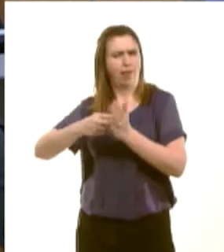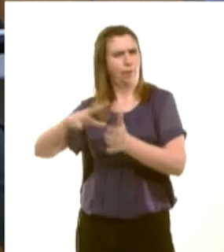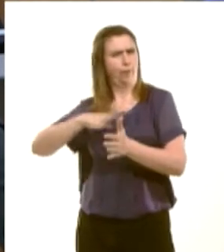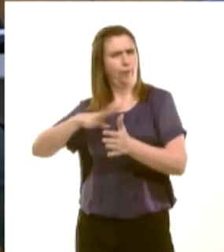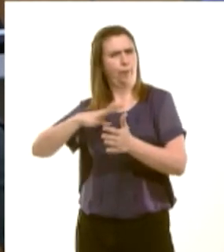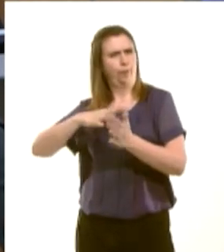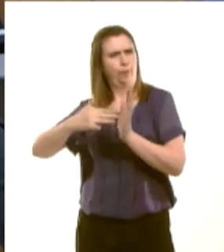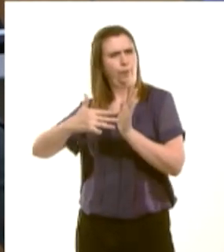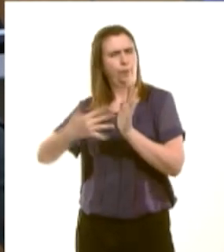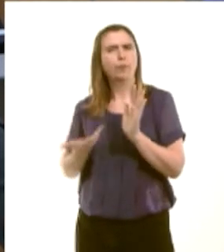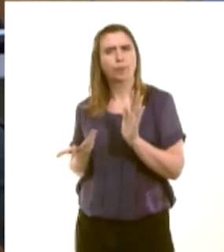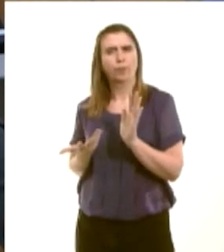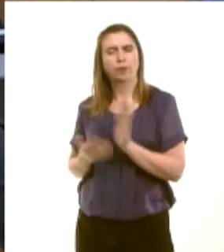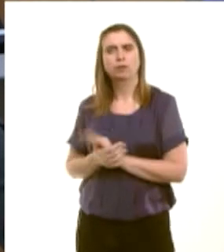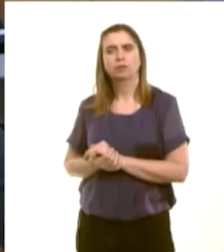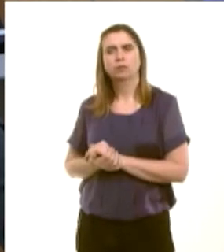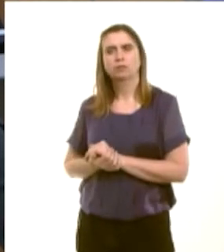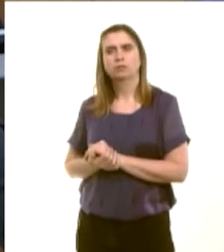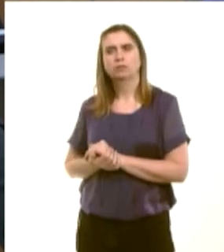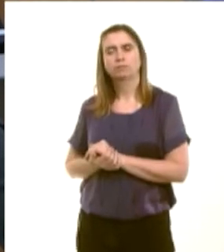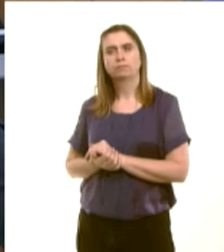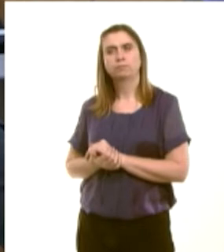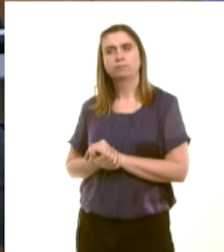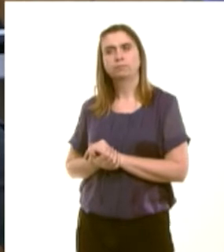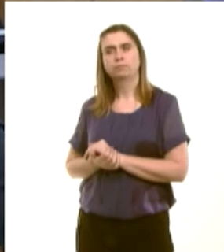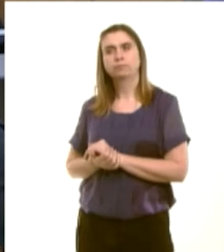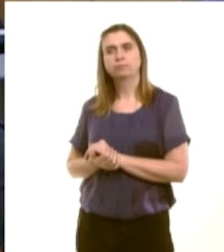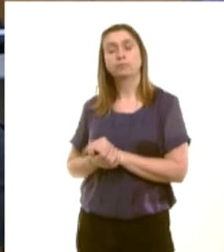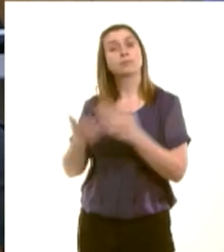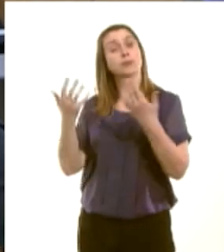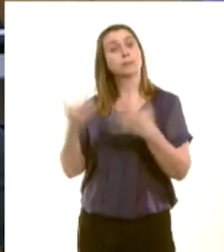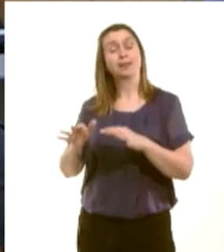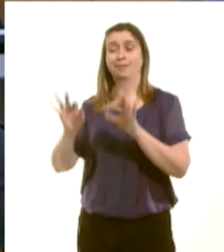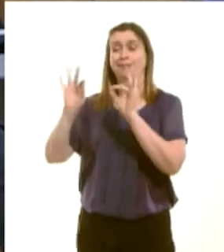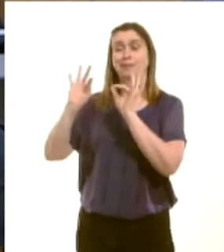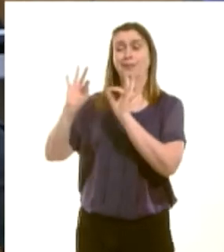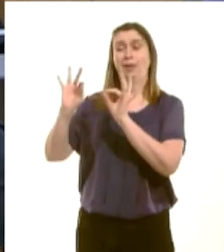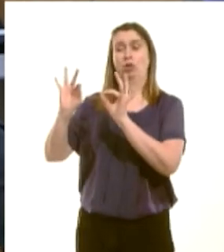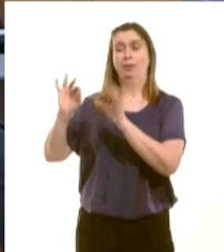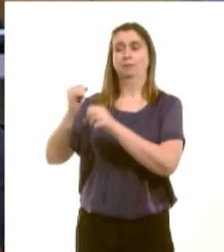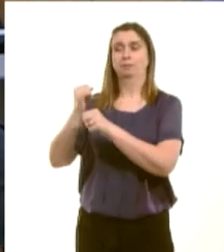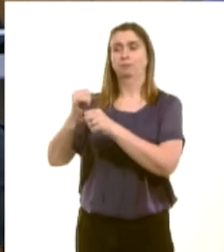yn Ysbyty Glan Clwyd. Maeír bwrdd iechyd wedi dweud ei fod yn mynd i ystyried y papur